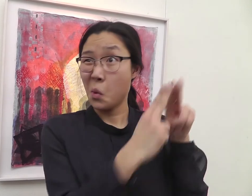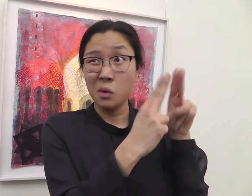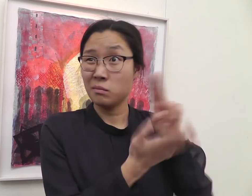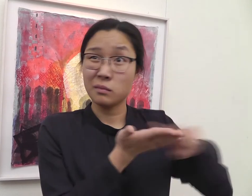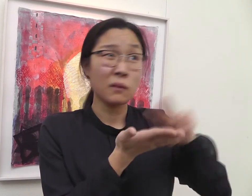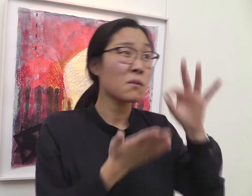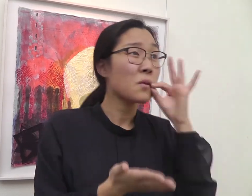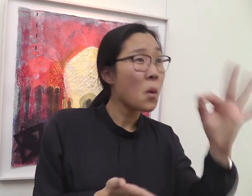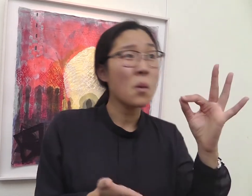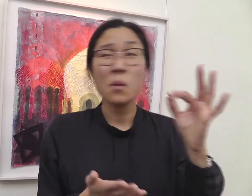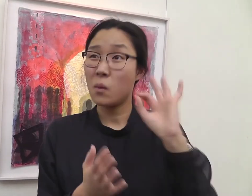hur det ser ut inne på museet.